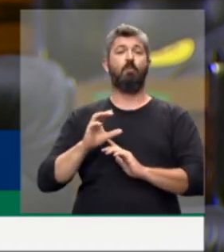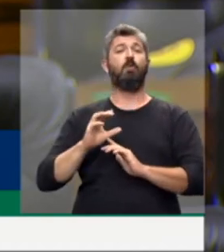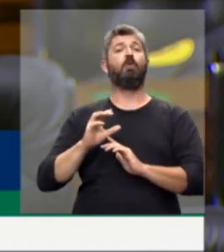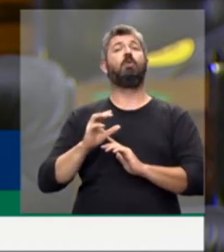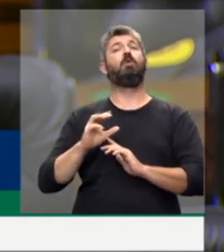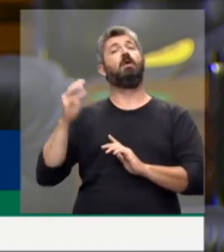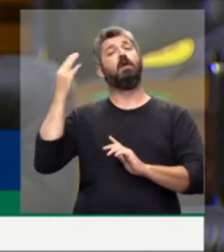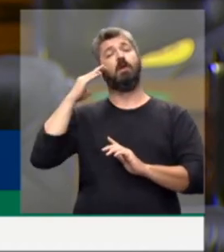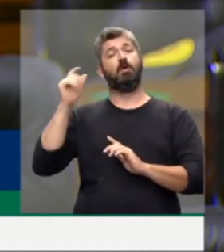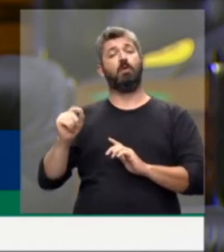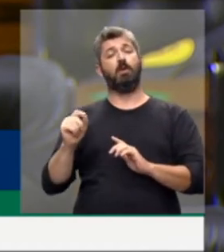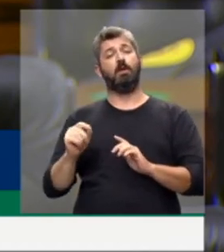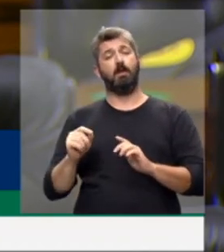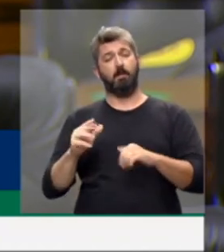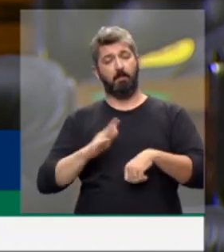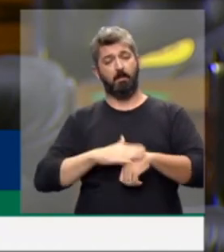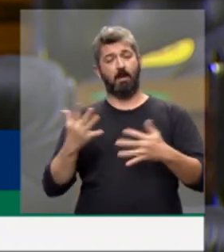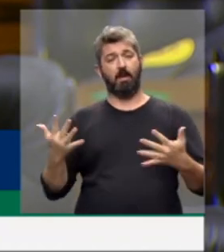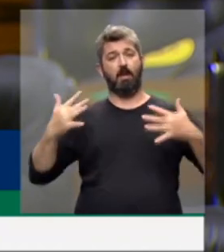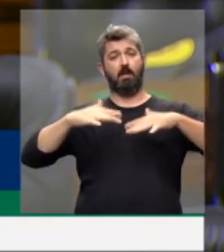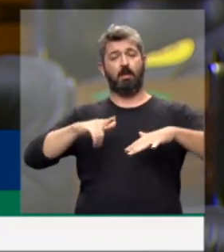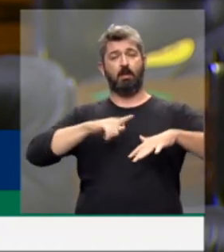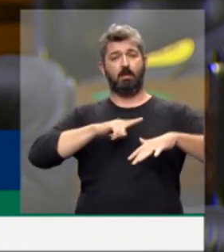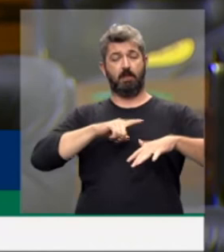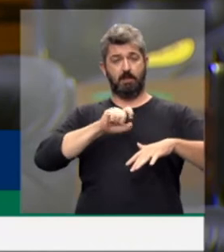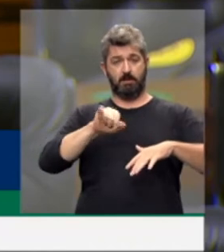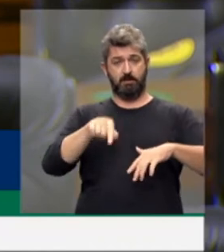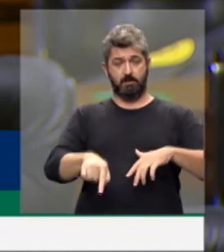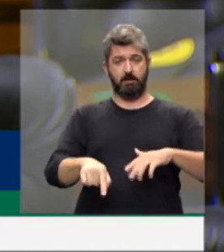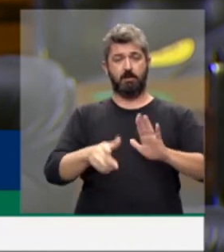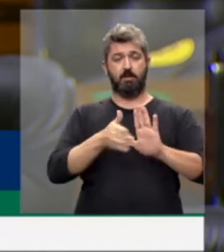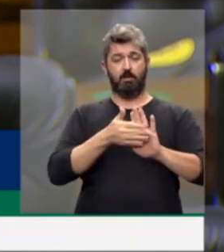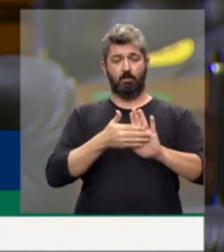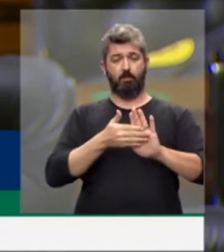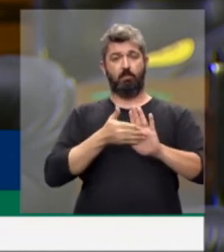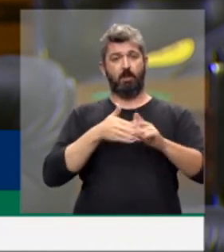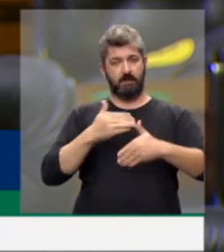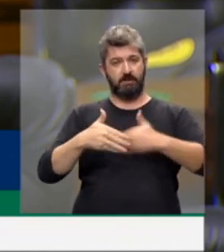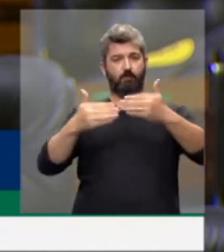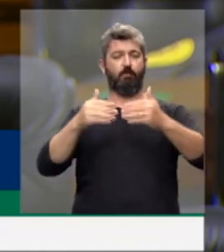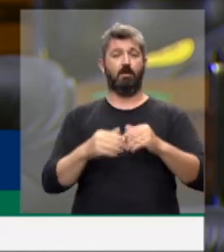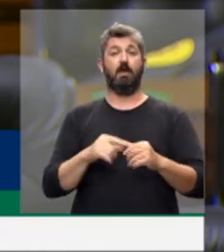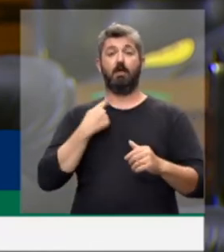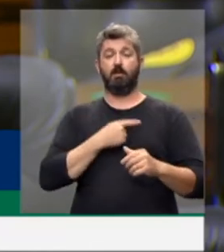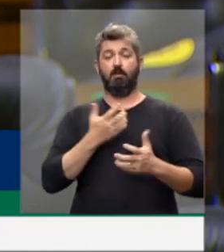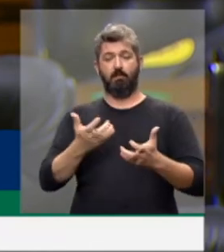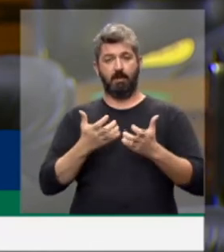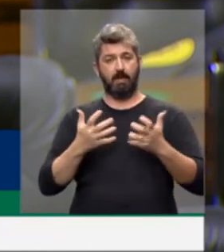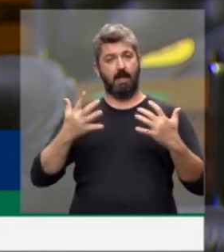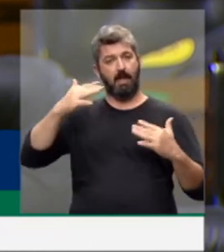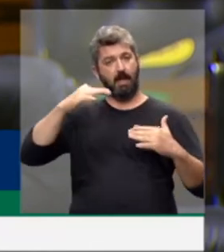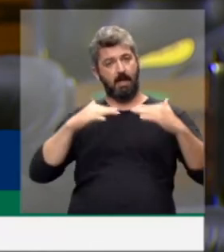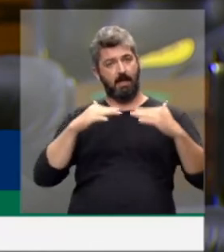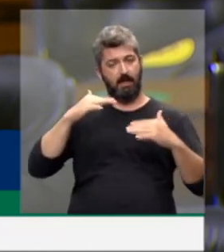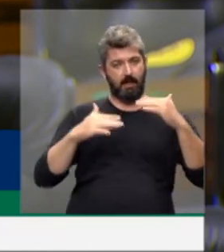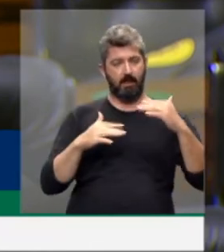PRINCIPALMENTE A ENTIDADE QUE REPRESENTA OS CONSUMIDORES. E ENTENDEMOS EM BOM TOM, DE FORMA HARMONIOSA, SACO